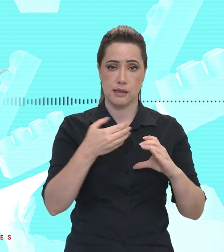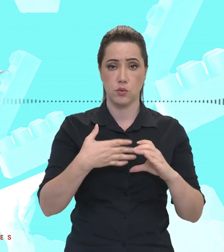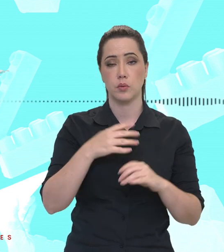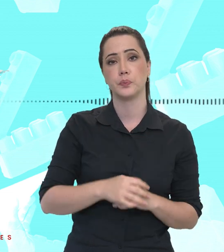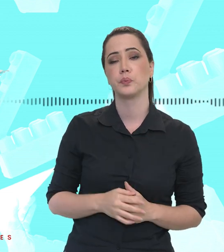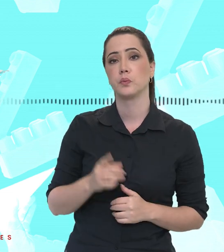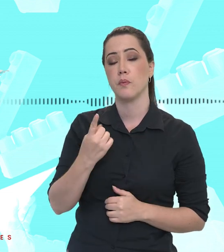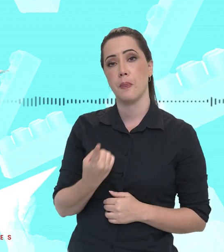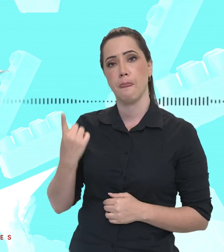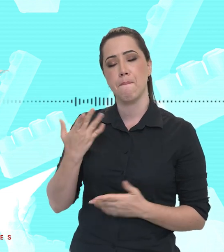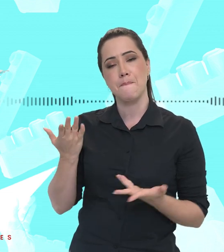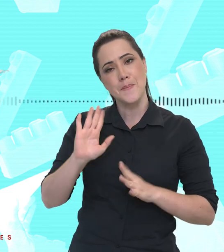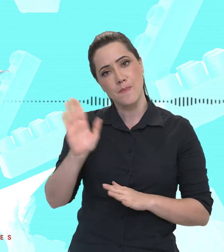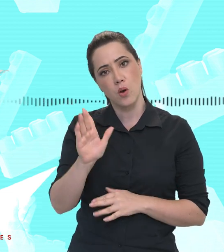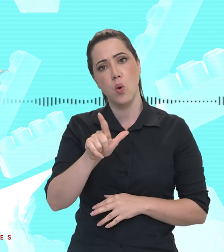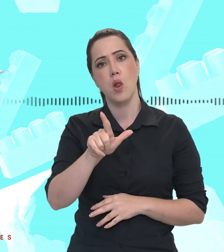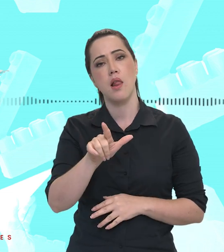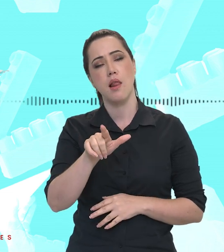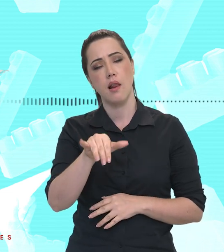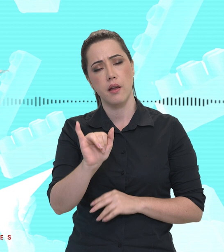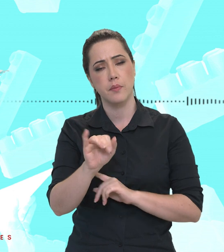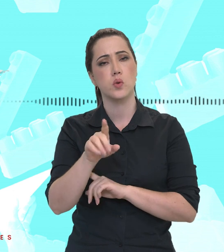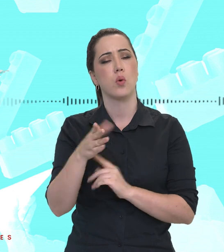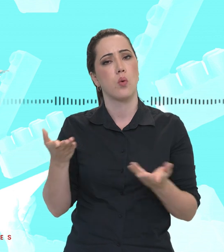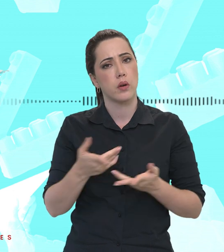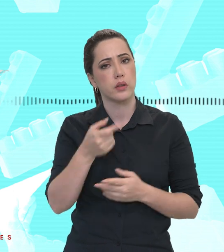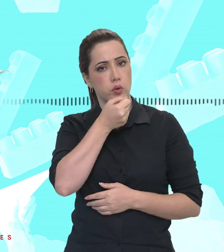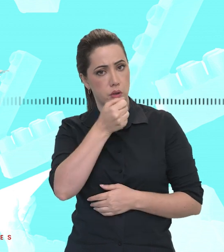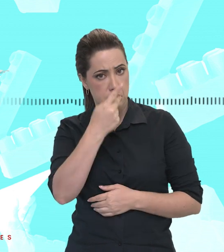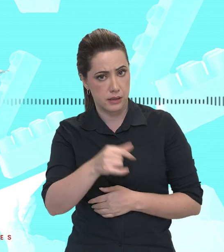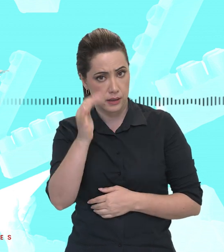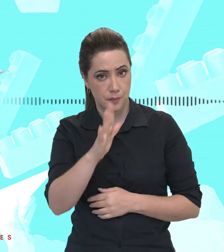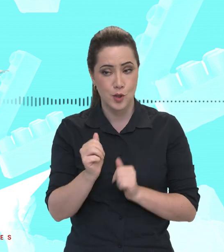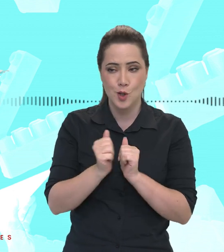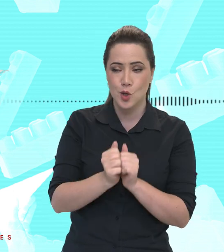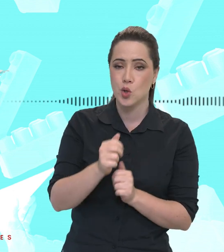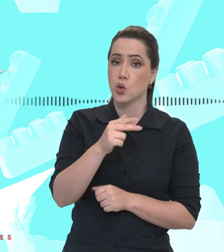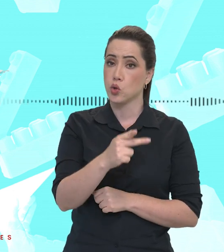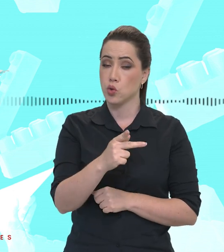[Leyberson 8] Olá! Sou Leyberson Pedrosa, jornalista da EBC. Quem continua a me acompanhar nesta jornada é a Patrícia Serrão.